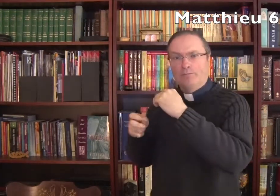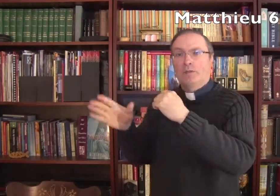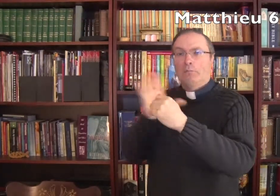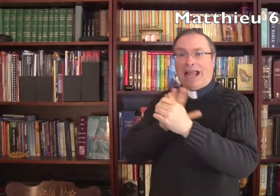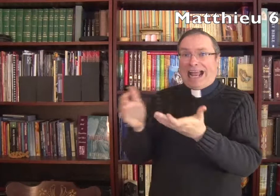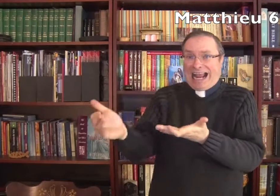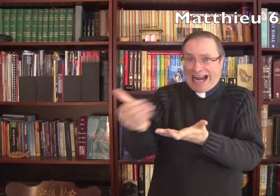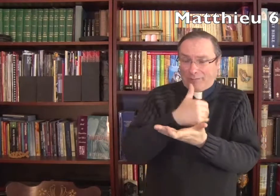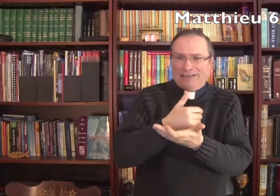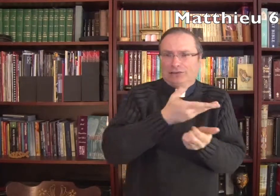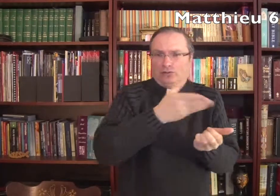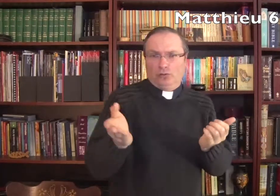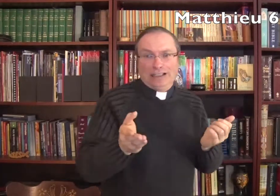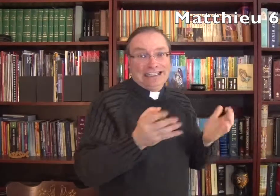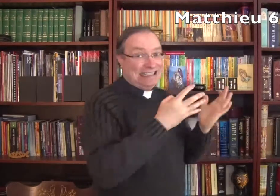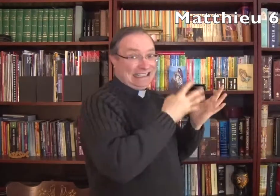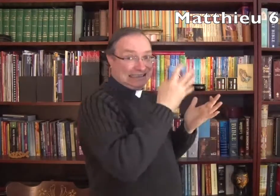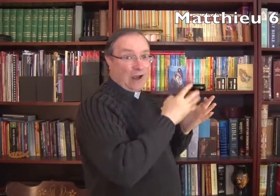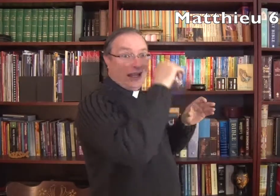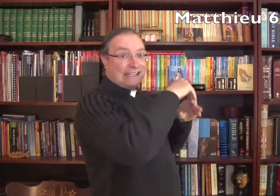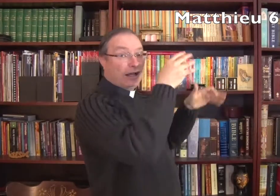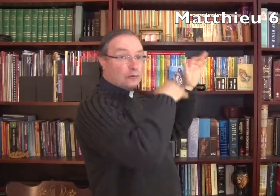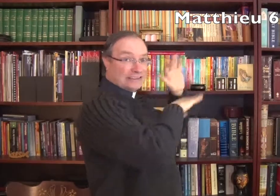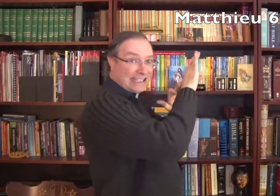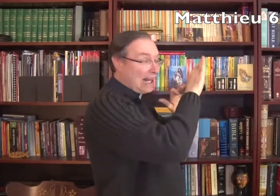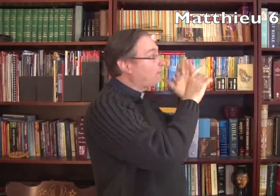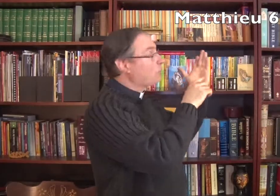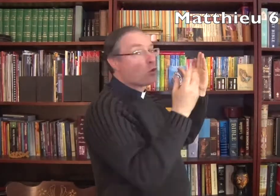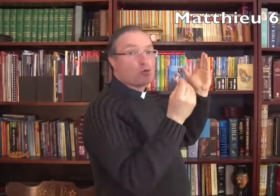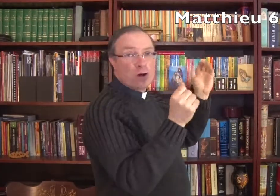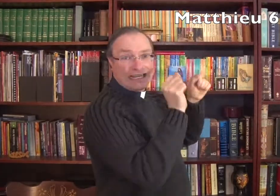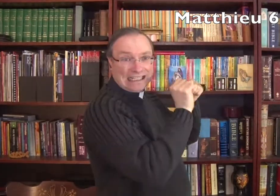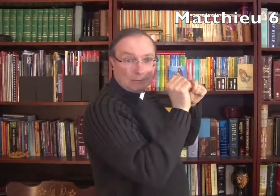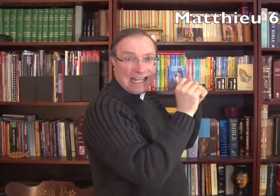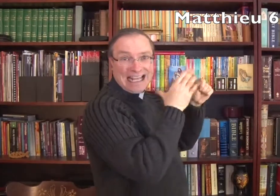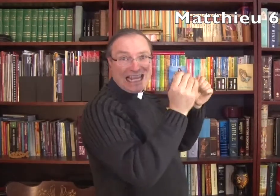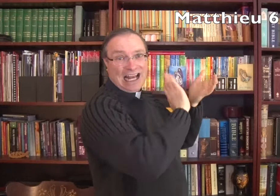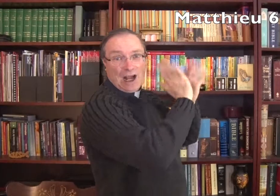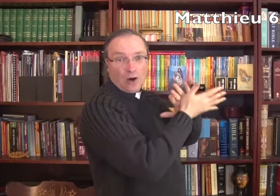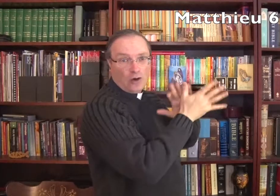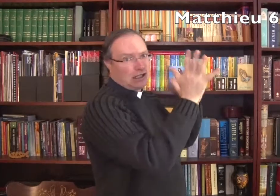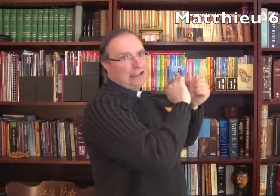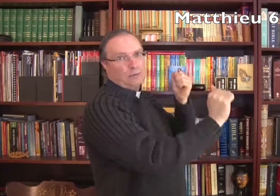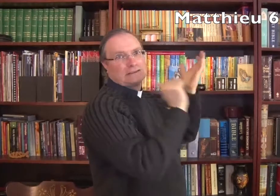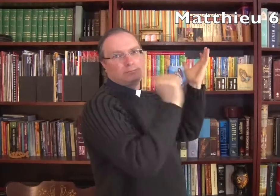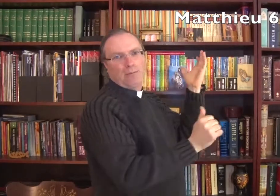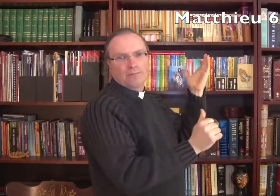mais amassez-vous des trésors dans le ciel, où les mites et la rouille ne détruisent pas